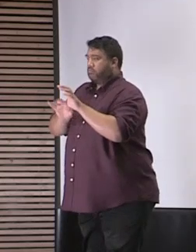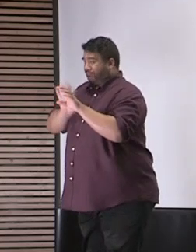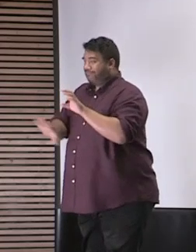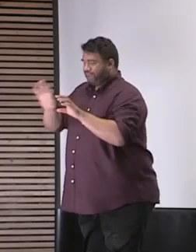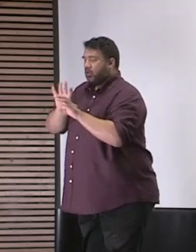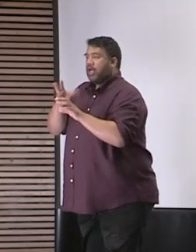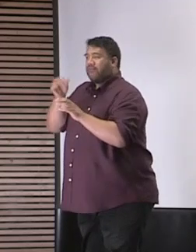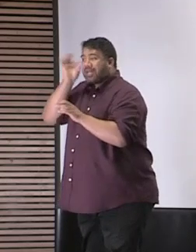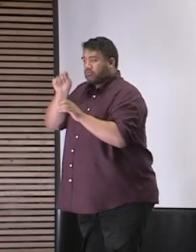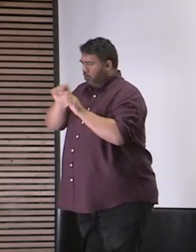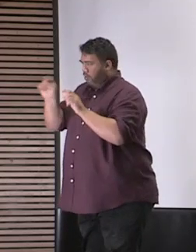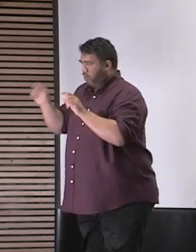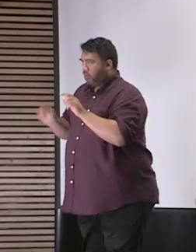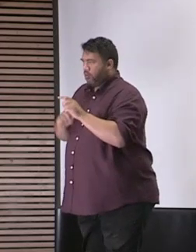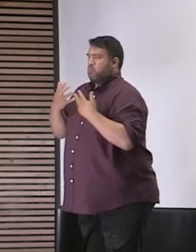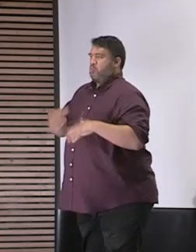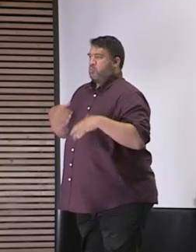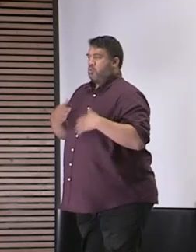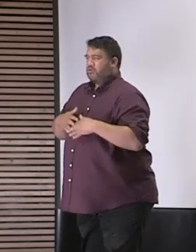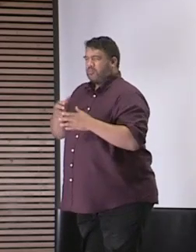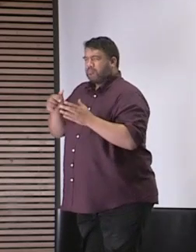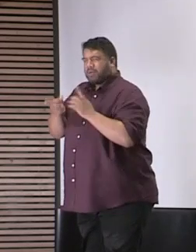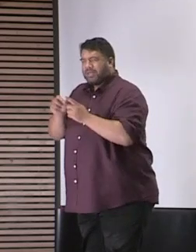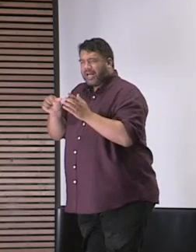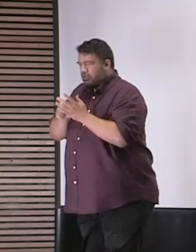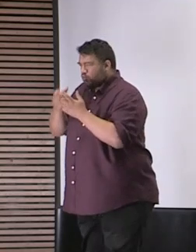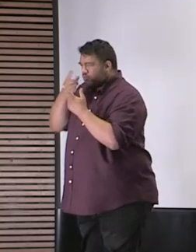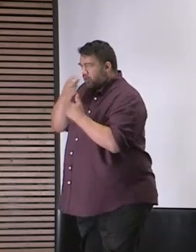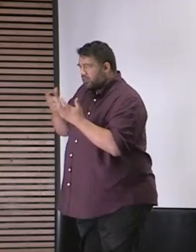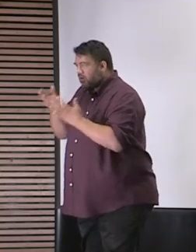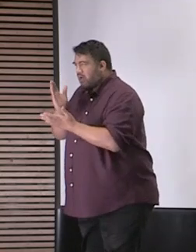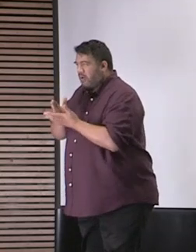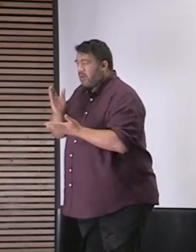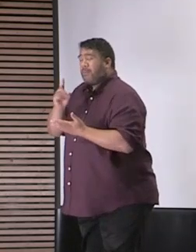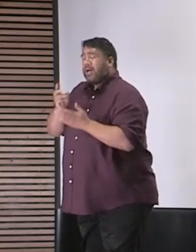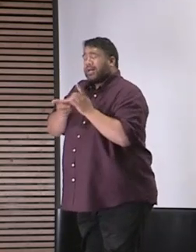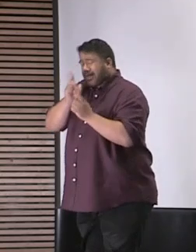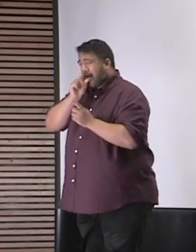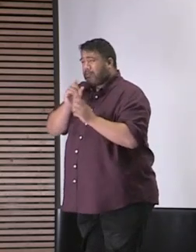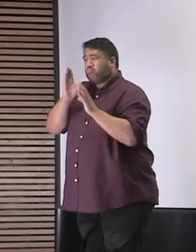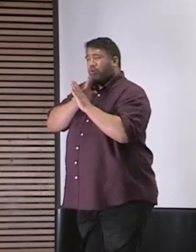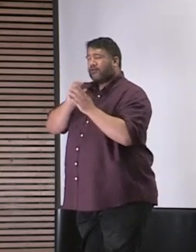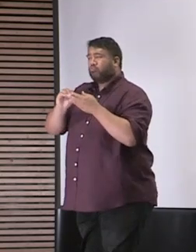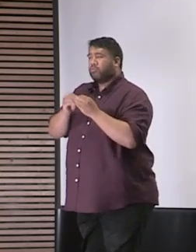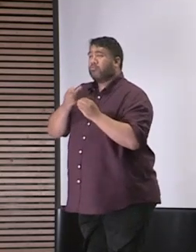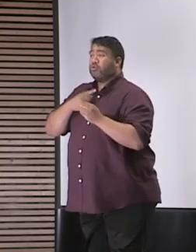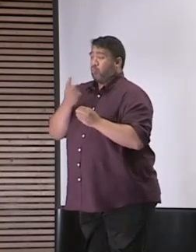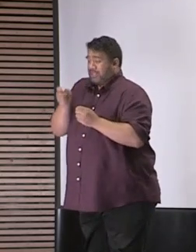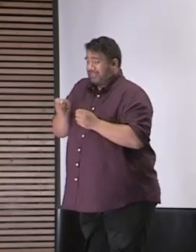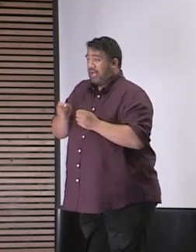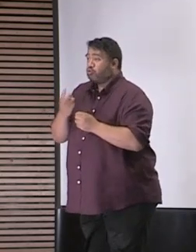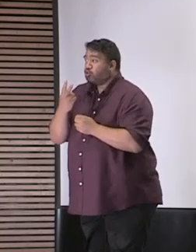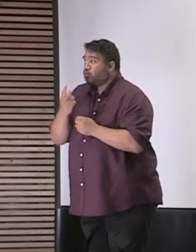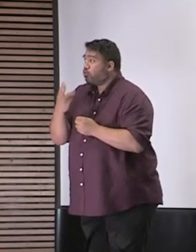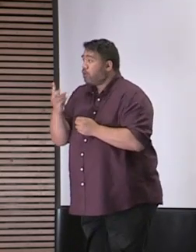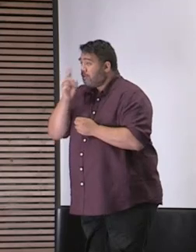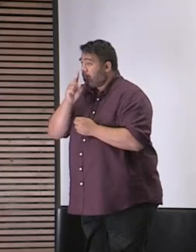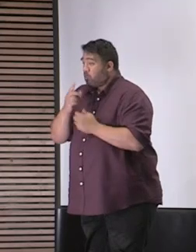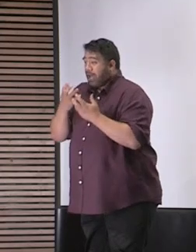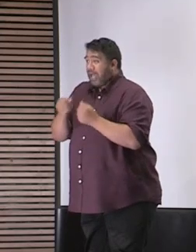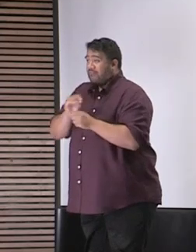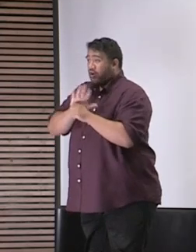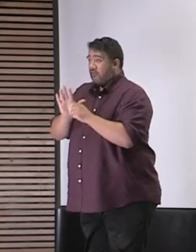una estrecha alineación entre